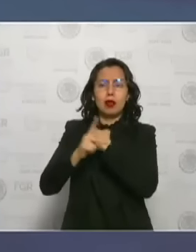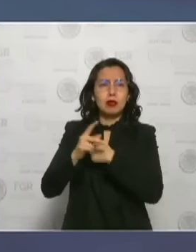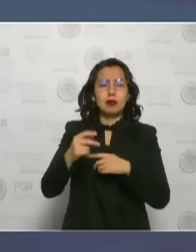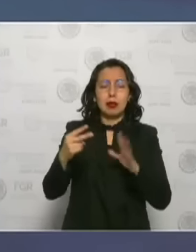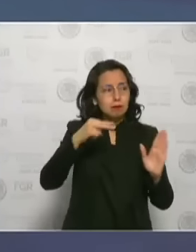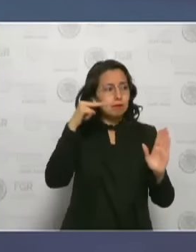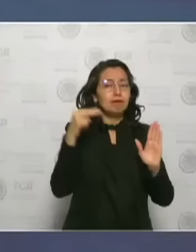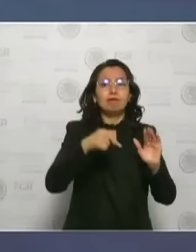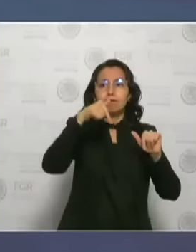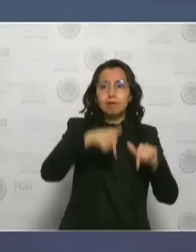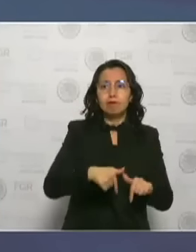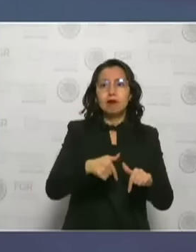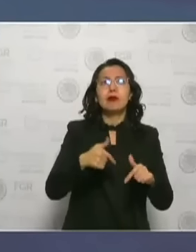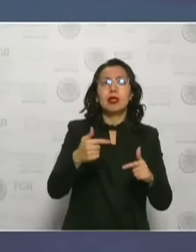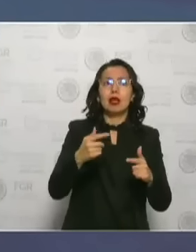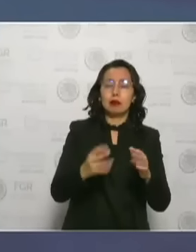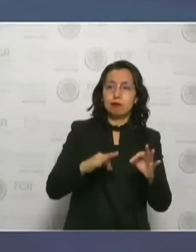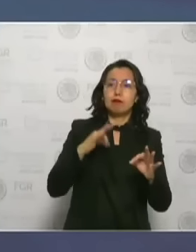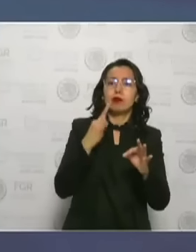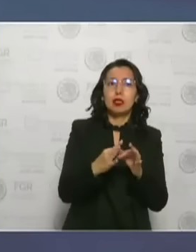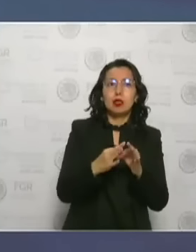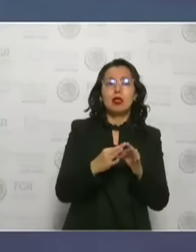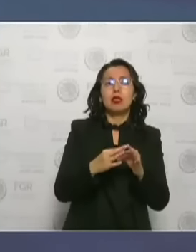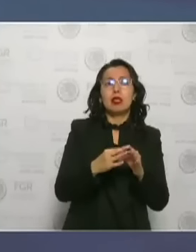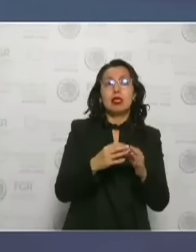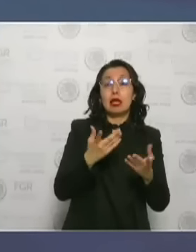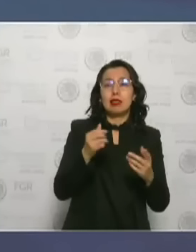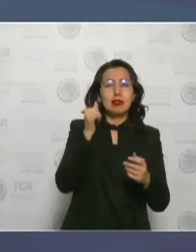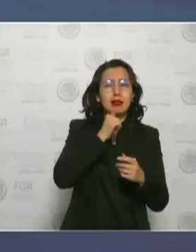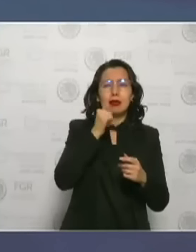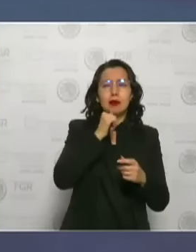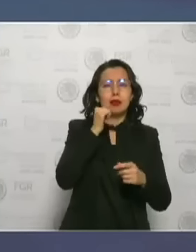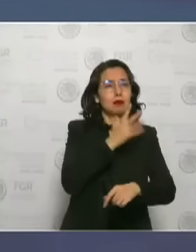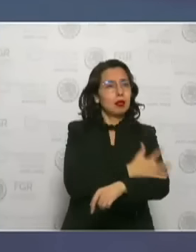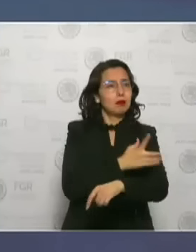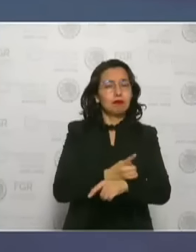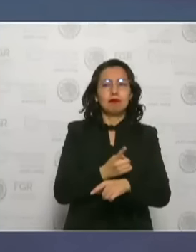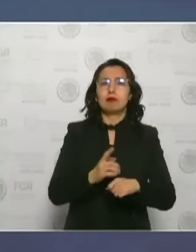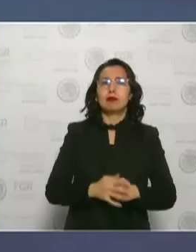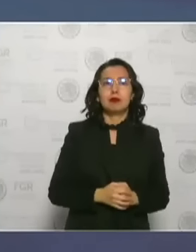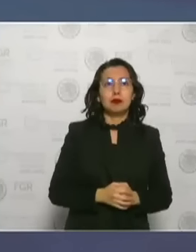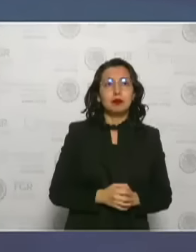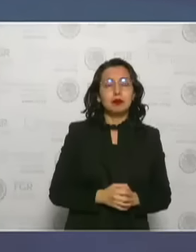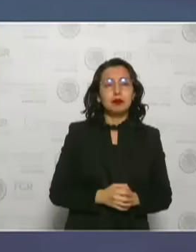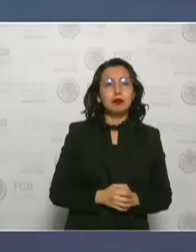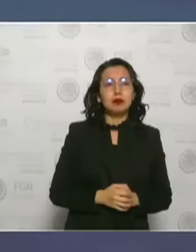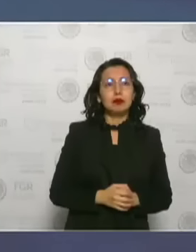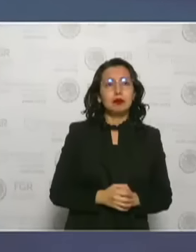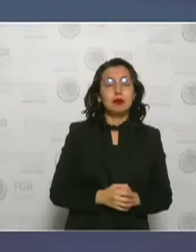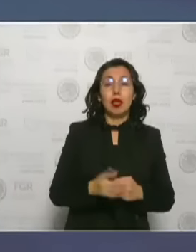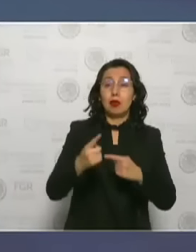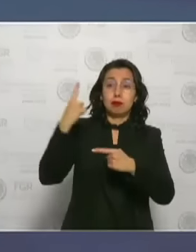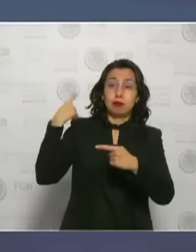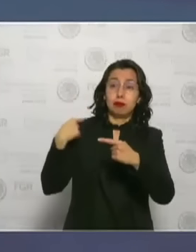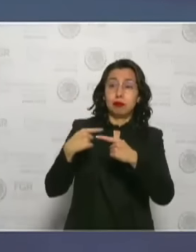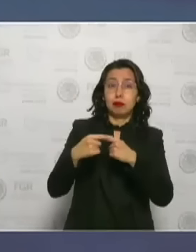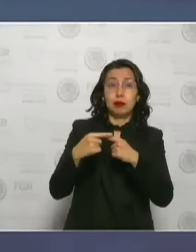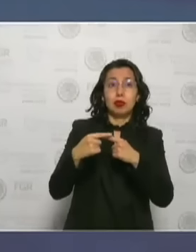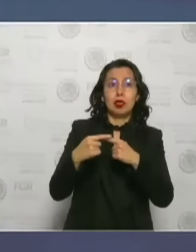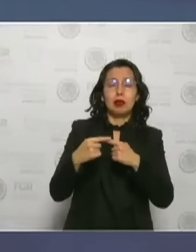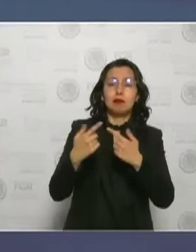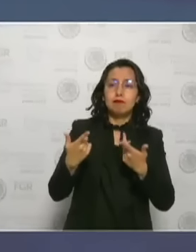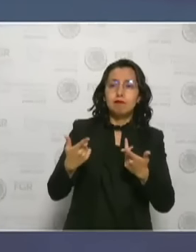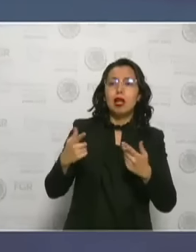inteligencia científica e integridad absoluta. Por mucho tiempo, el Estado respondió de manera